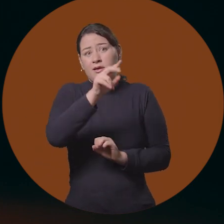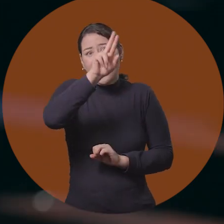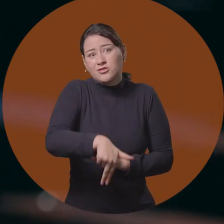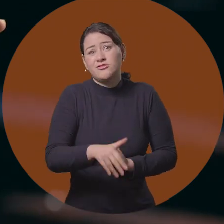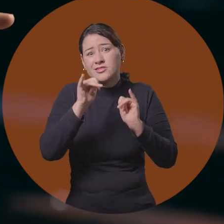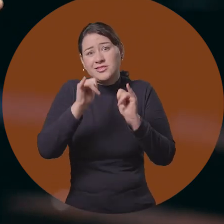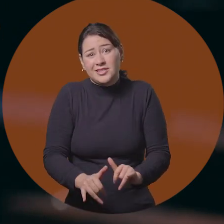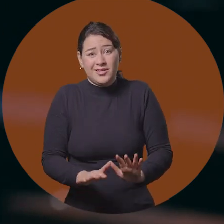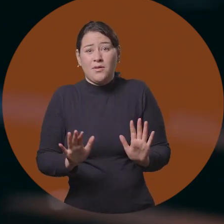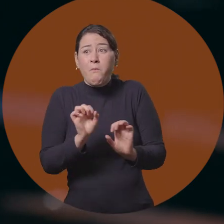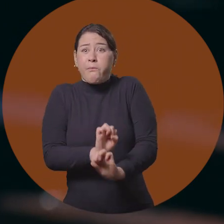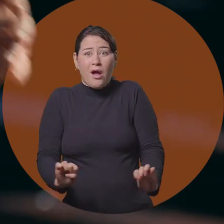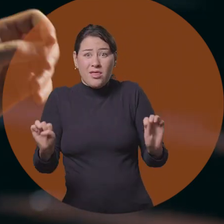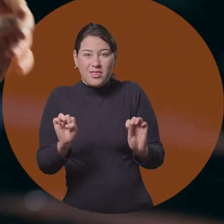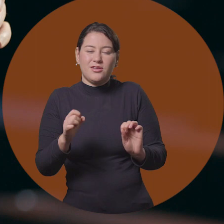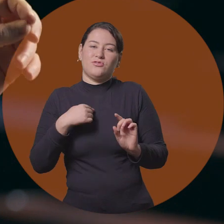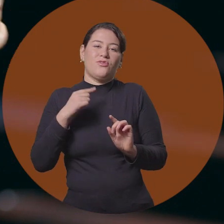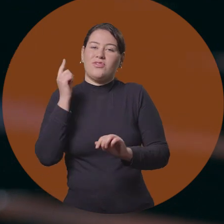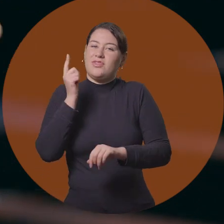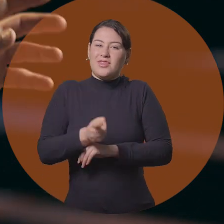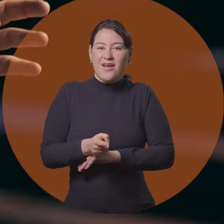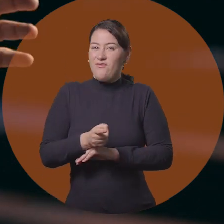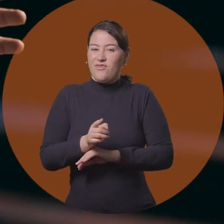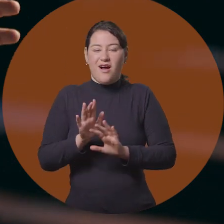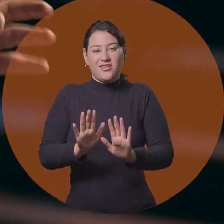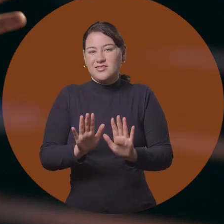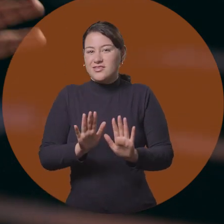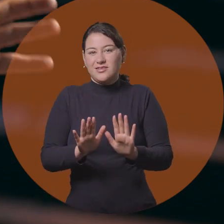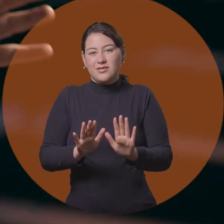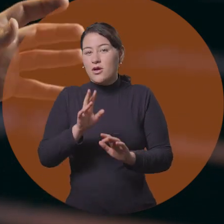Entonces, yo tengo que mantener esas opiniones diversas,